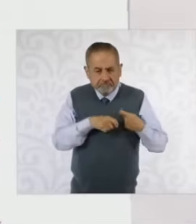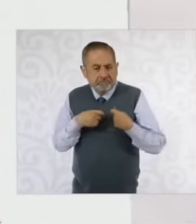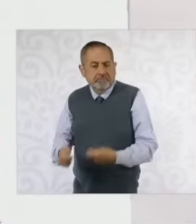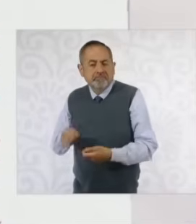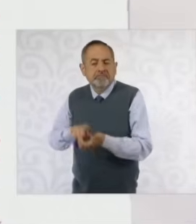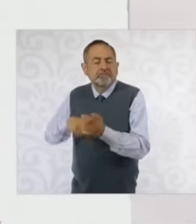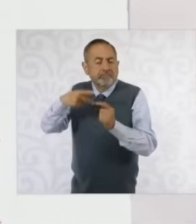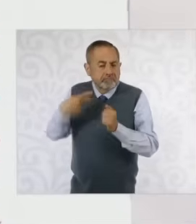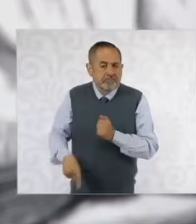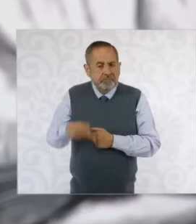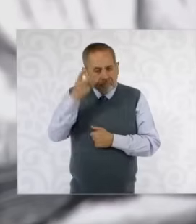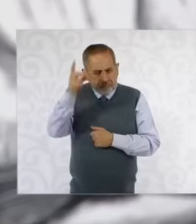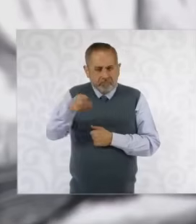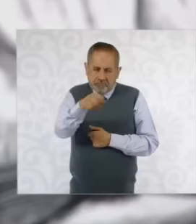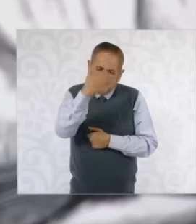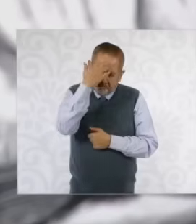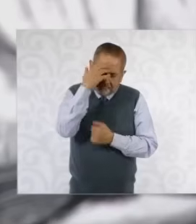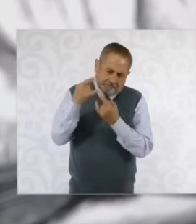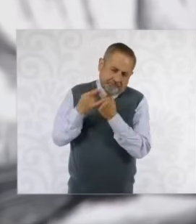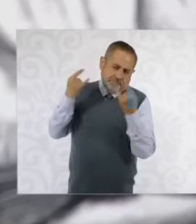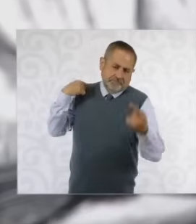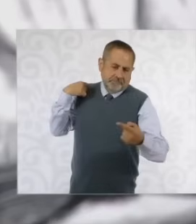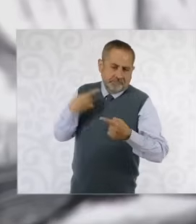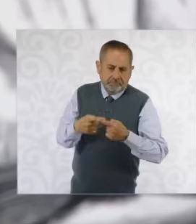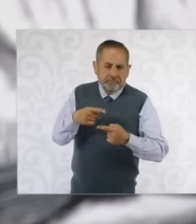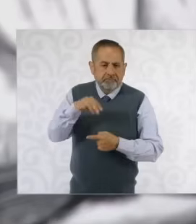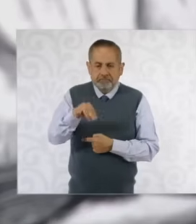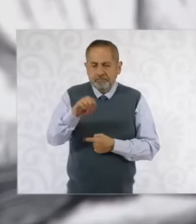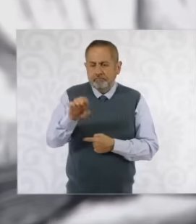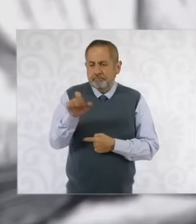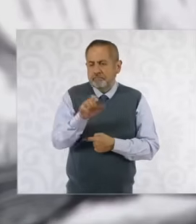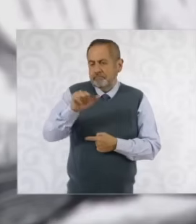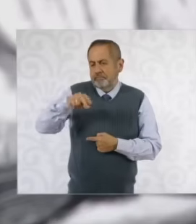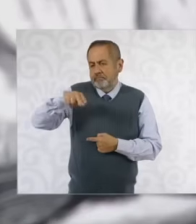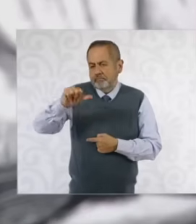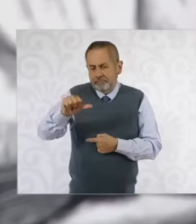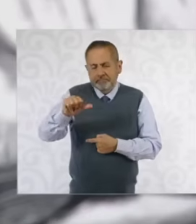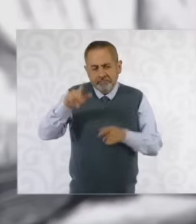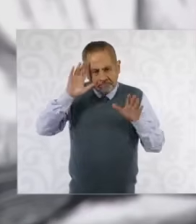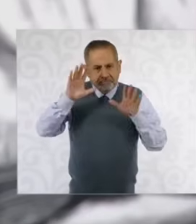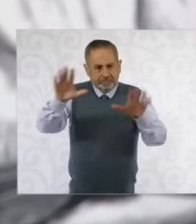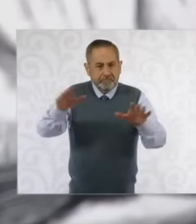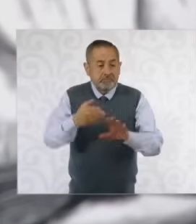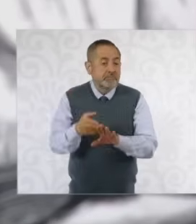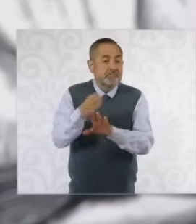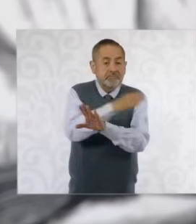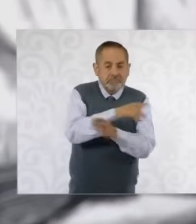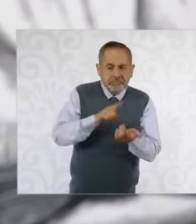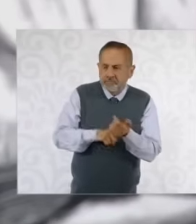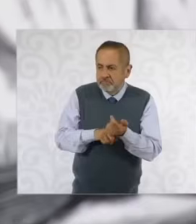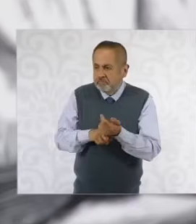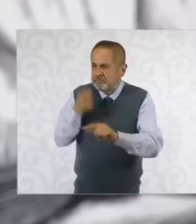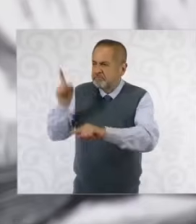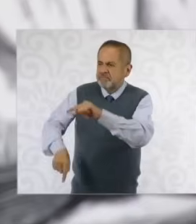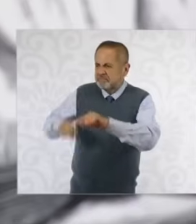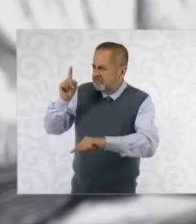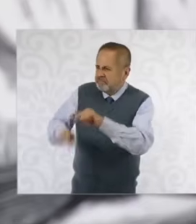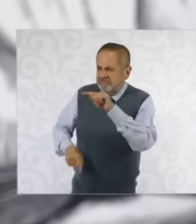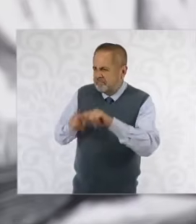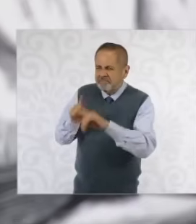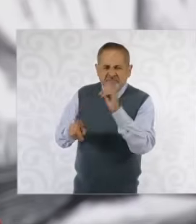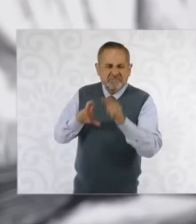ya conocen la historia mexicana prácticamente quebraron después de la privatización se abandonó